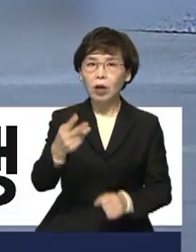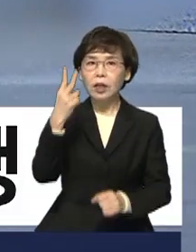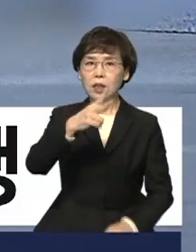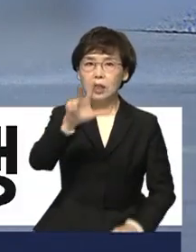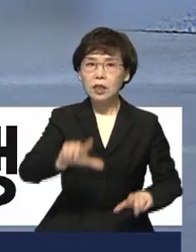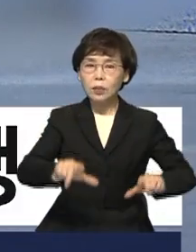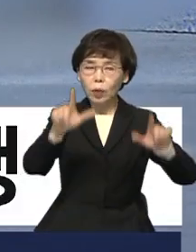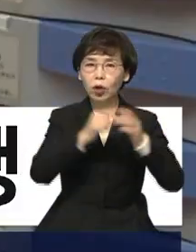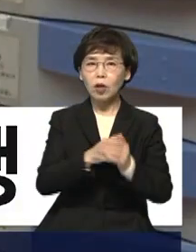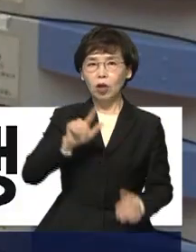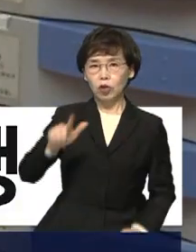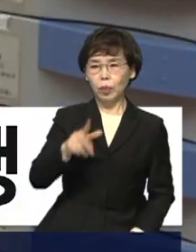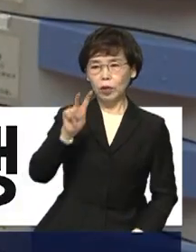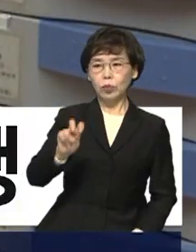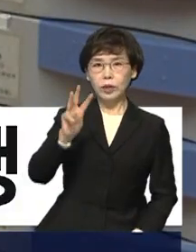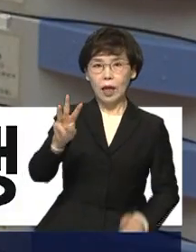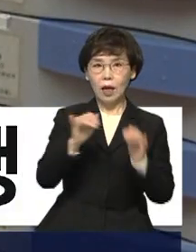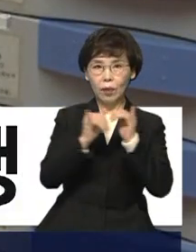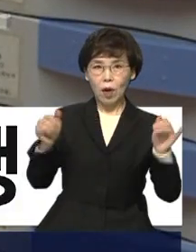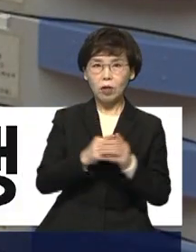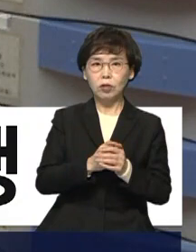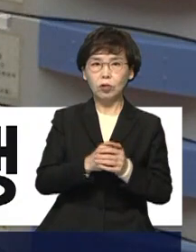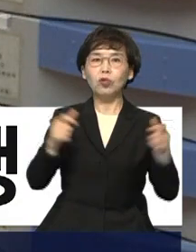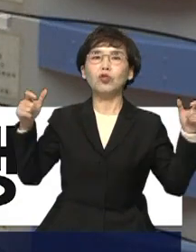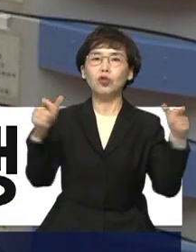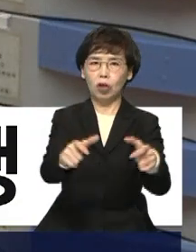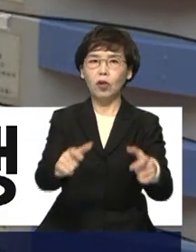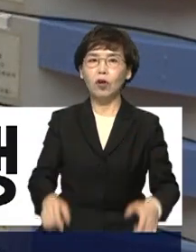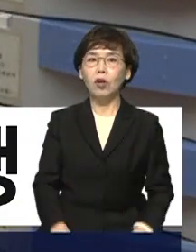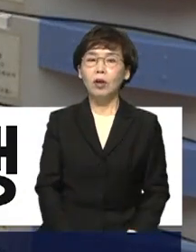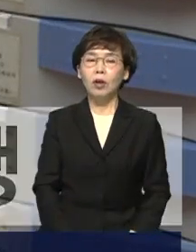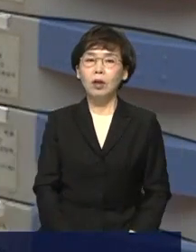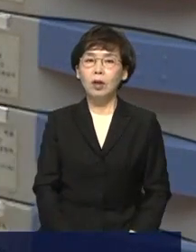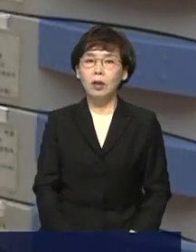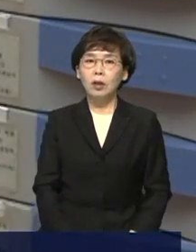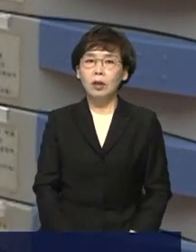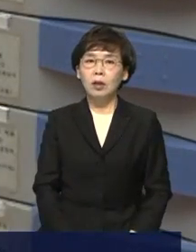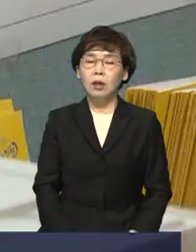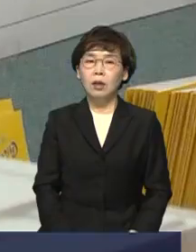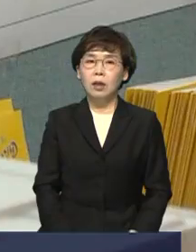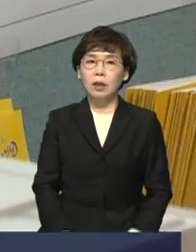내년 1만 1,038명을 내후년 738명, 2,280명 수준으로 구조조정을 합니다.